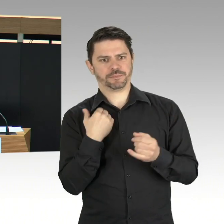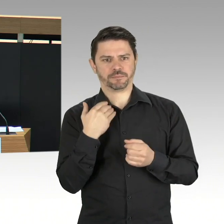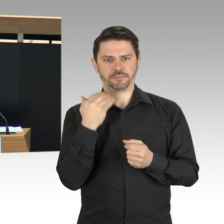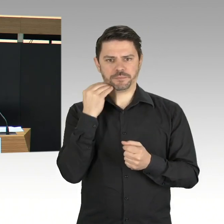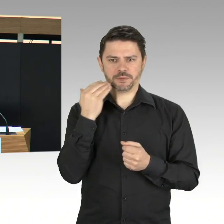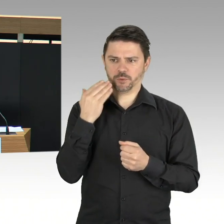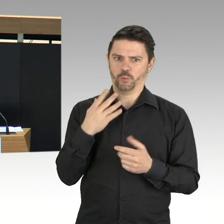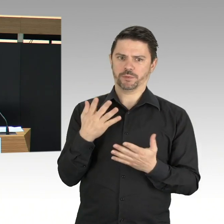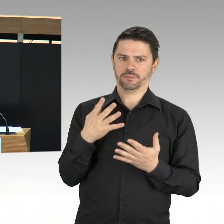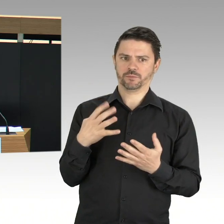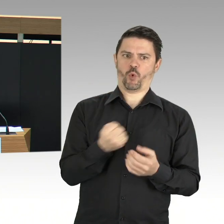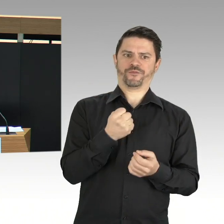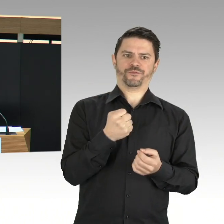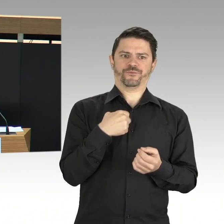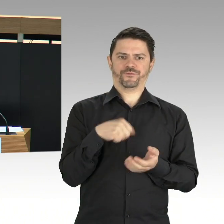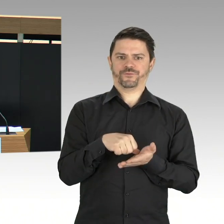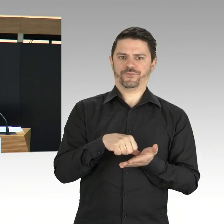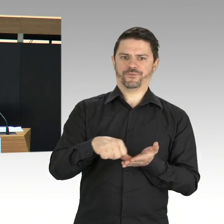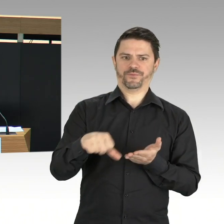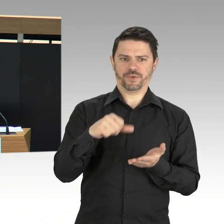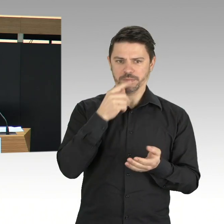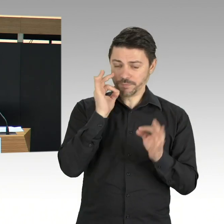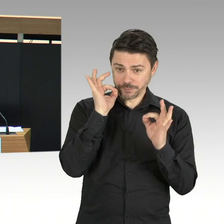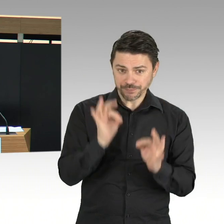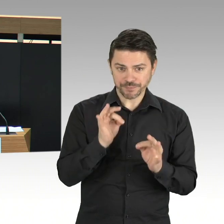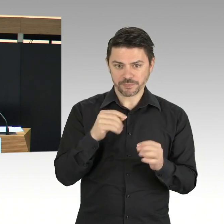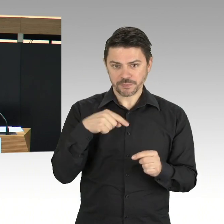hat sie wieder Hoffnung, hat sie wieder Hoffnung darauf, dass sie bald mal in Ruhe wieder schlafen kann